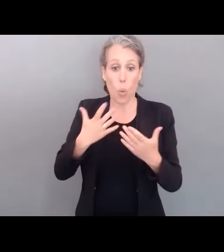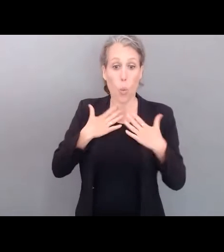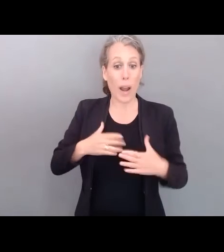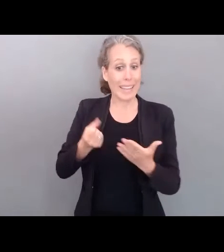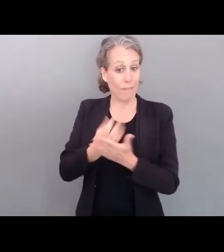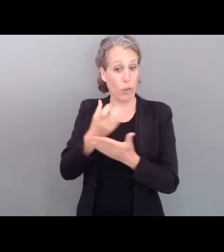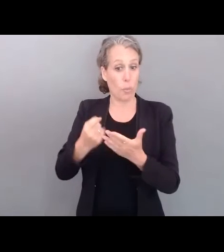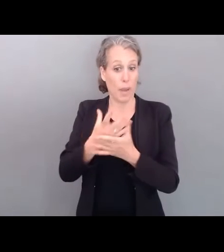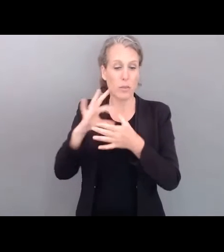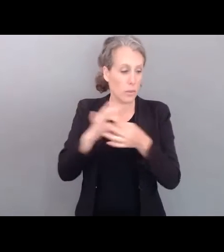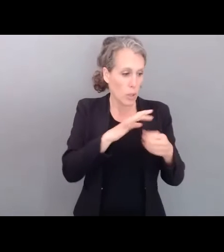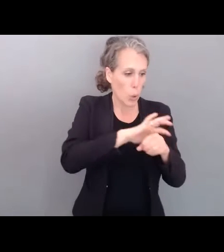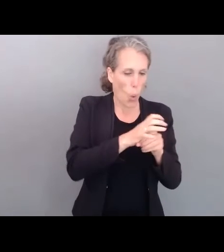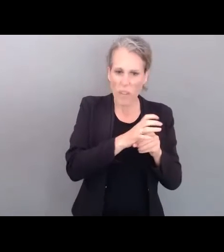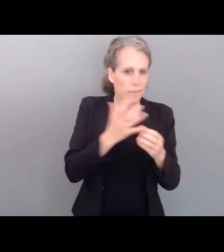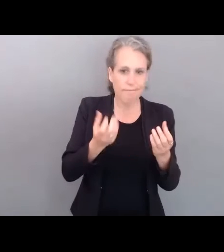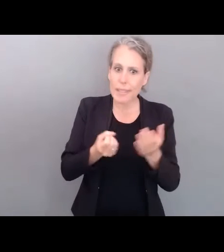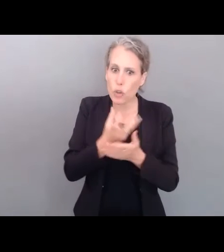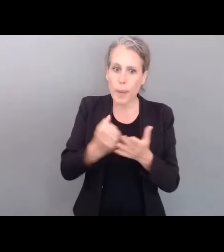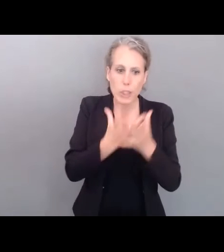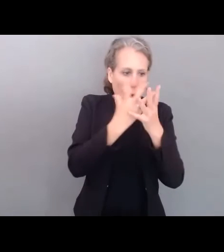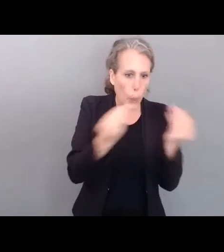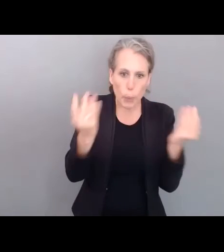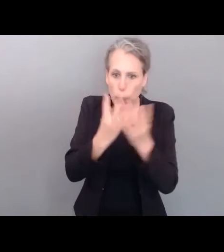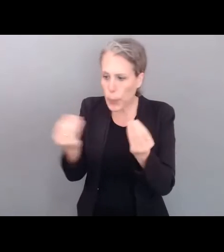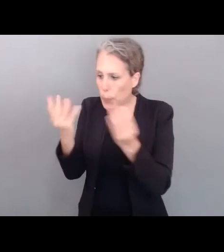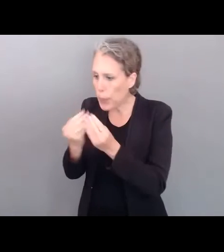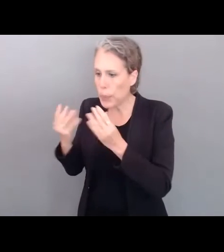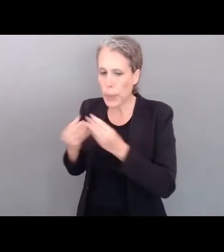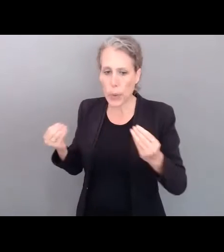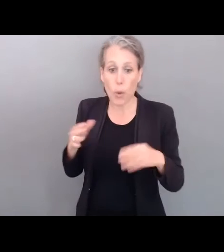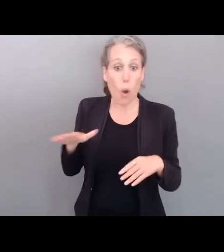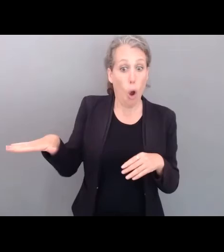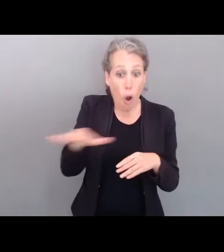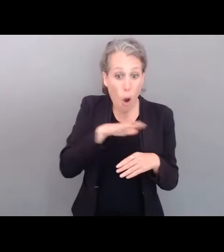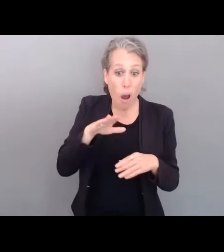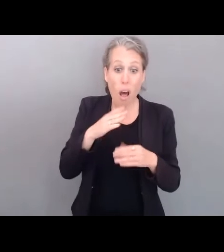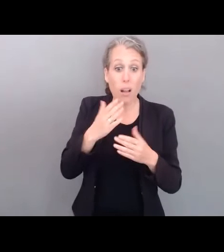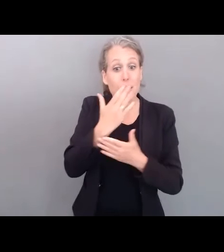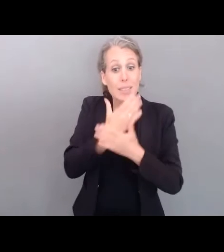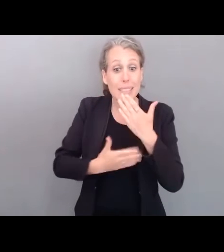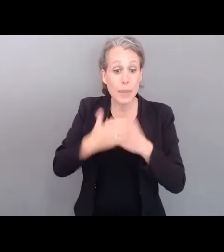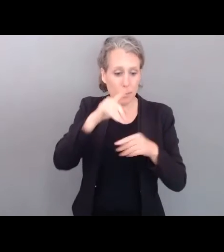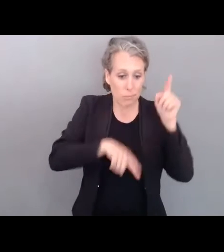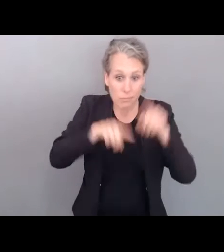Lo que encontramos fue, en general, en muchos casos, falta de acceso a la información sobre COVID-19.